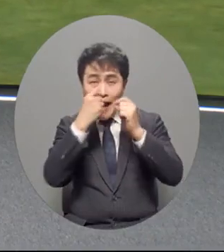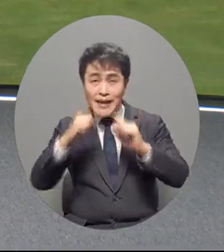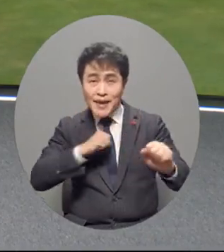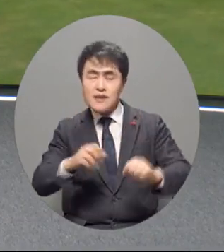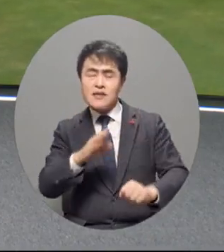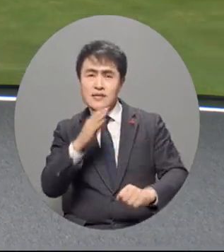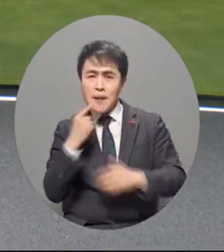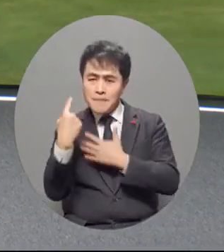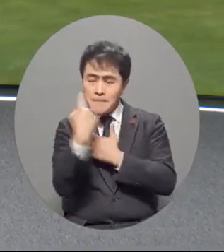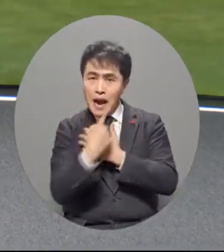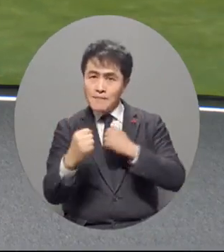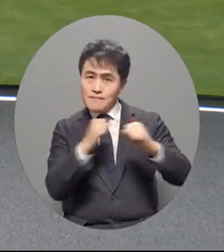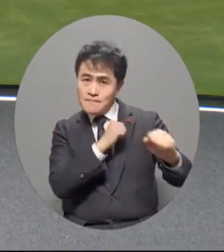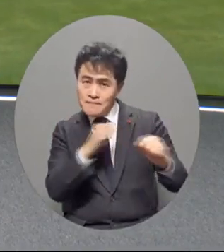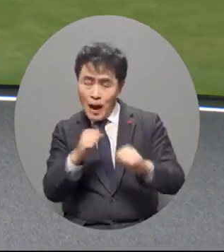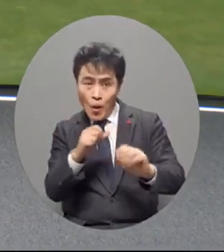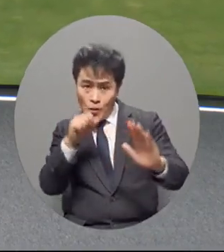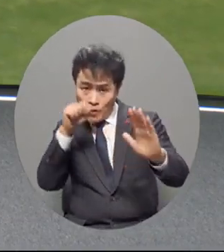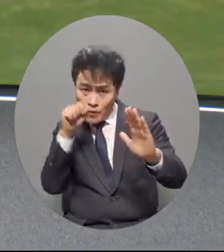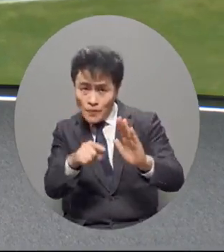이탈리아 나폴리의 결승골을 만들어낸 오승윤 선수의 화려한 개인기입니다.